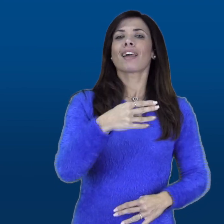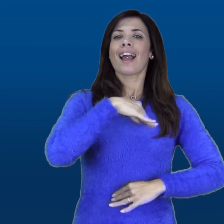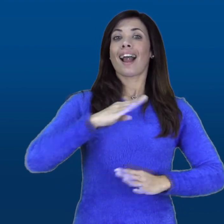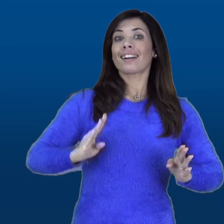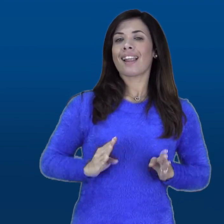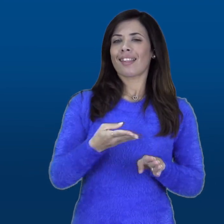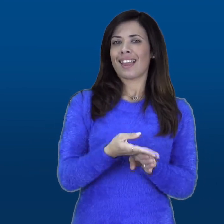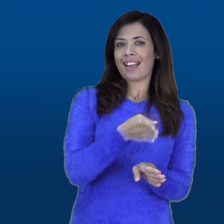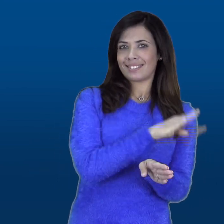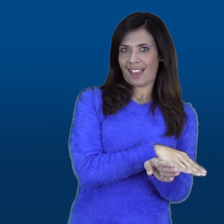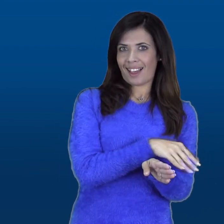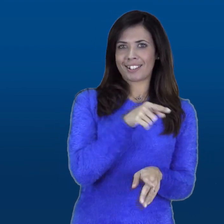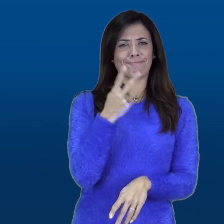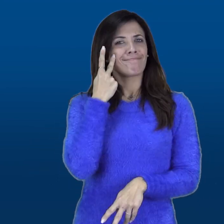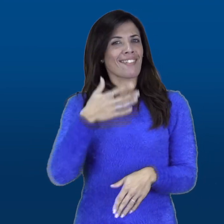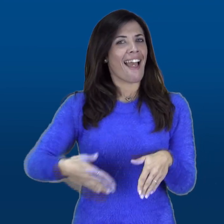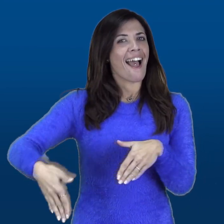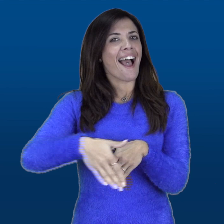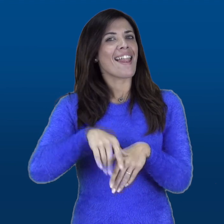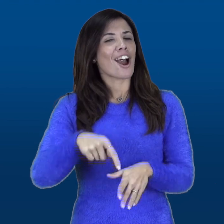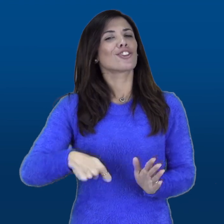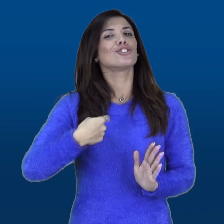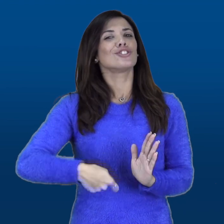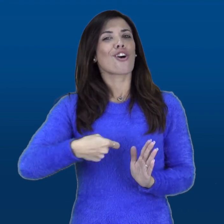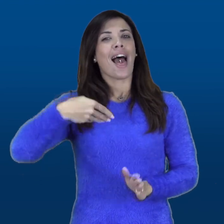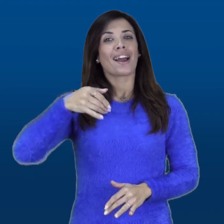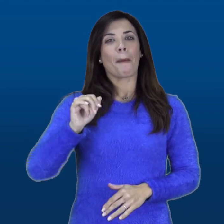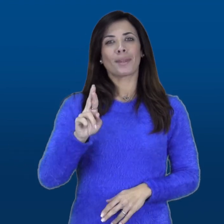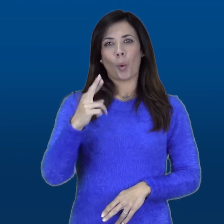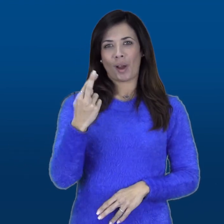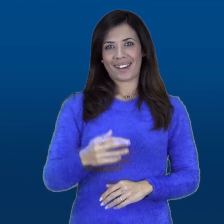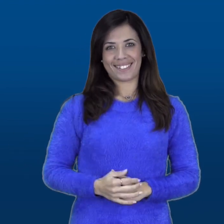vengono considerati "Candidati Esterni" come spiegato nella Circolare MIUR Allegata